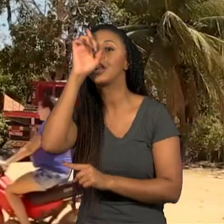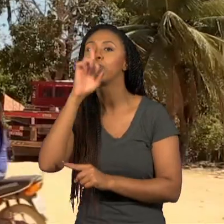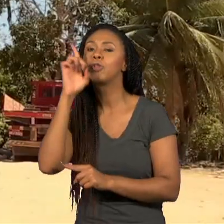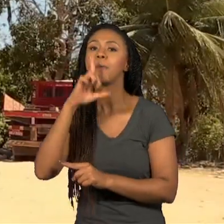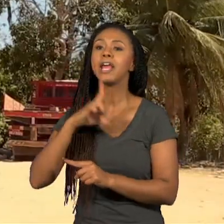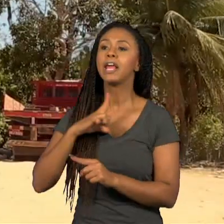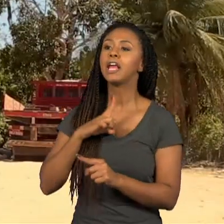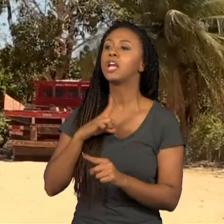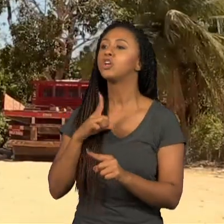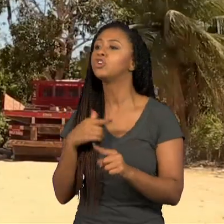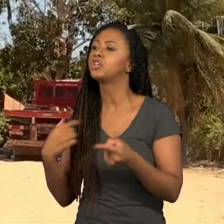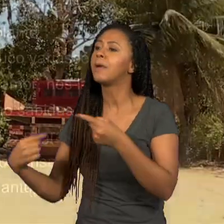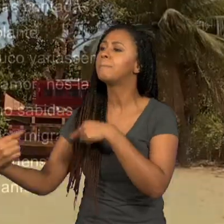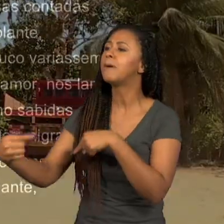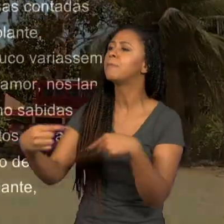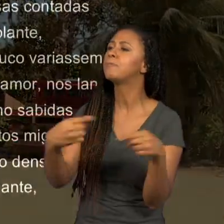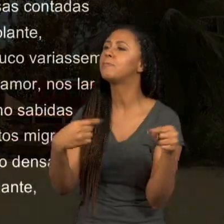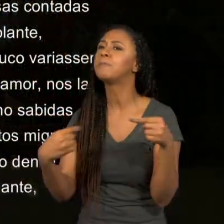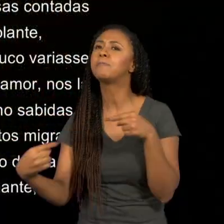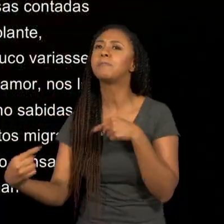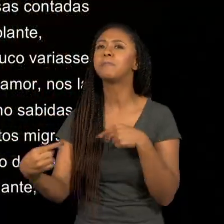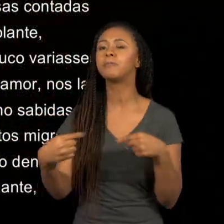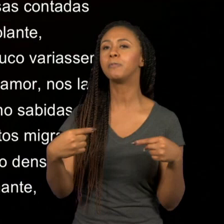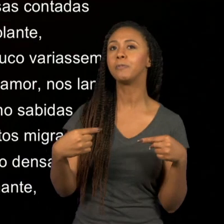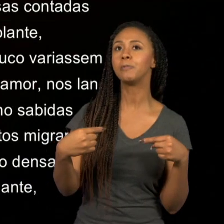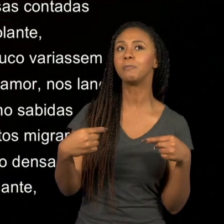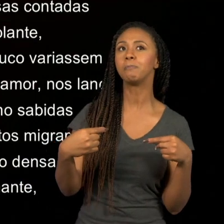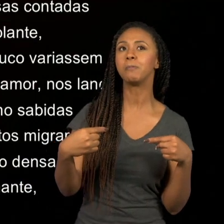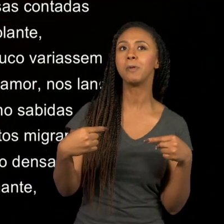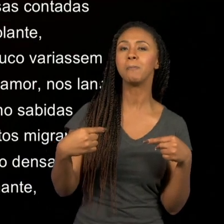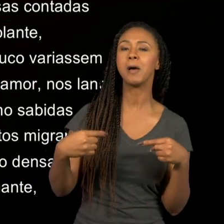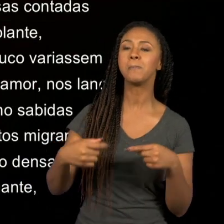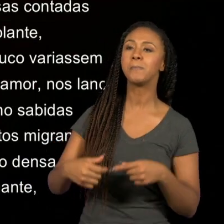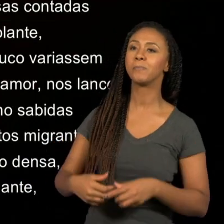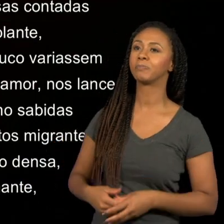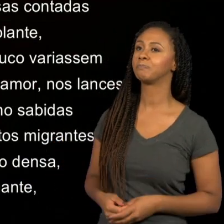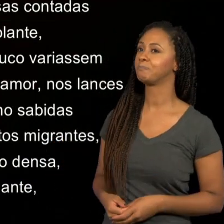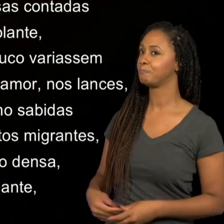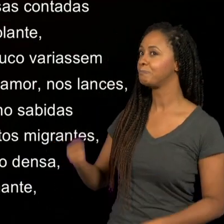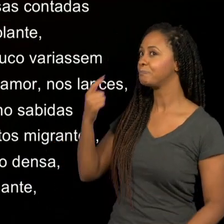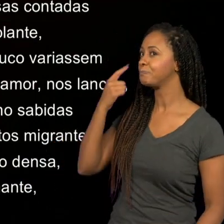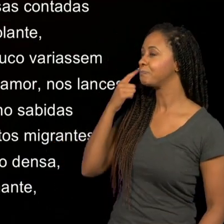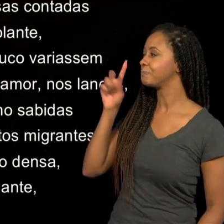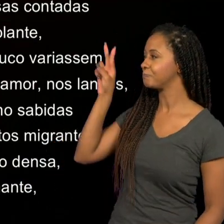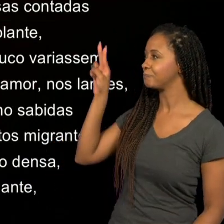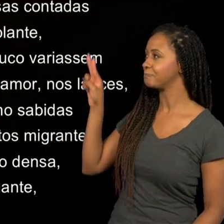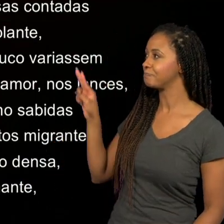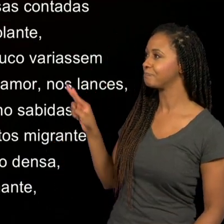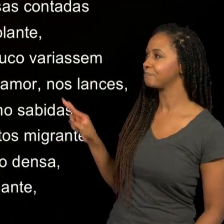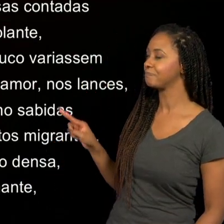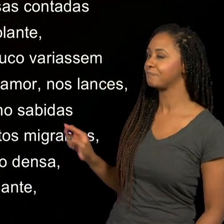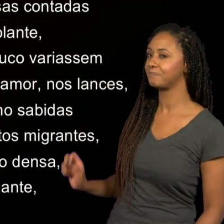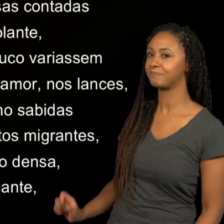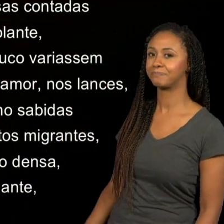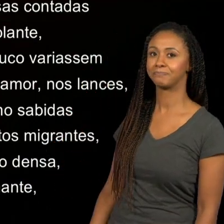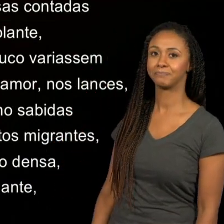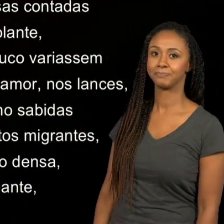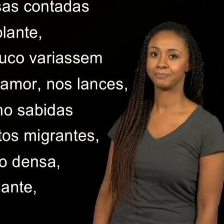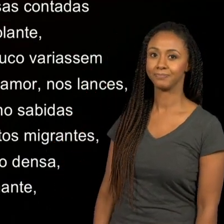ROMANCE DE BARBANTE. SENTADOS NA RODA MORTA DE UM CARRO DE BOI, SEM JANTE, OUVIAM O FOLHETO GUENZO,